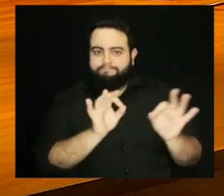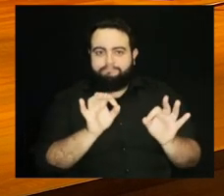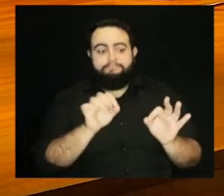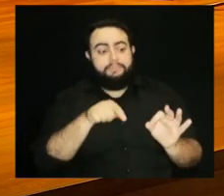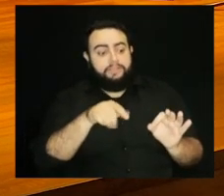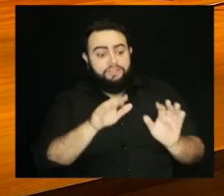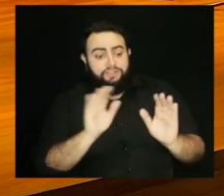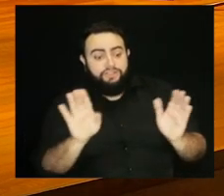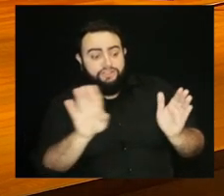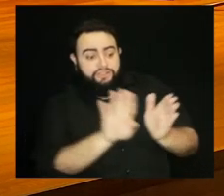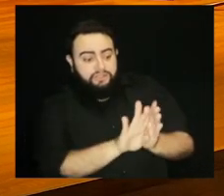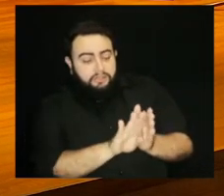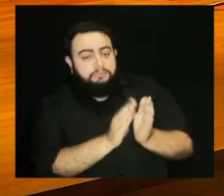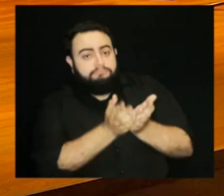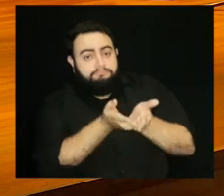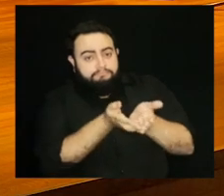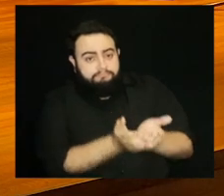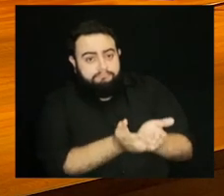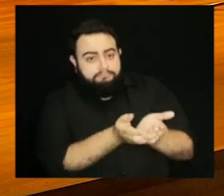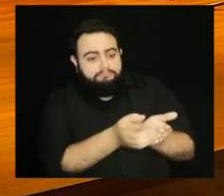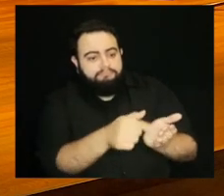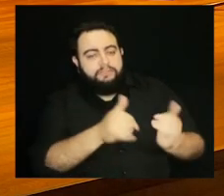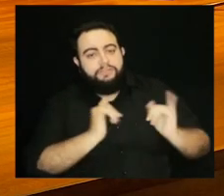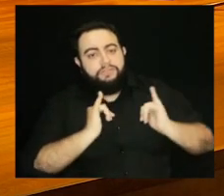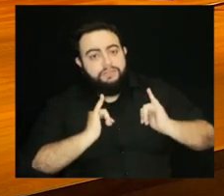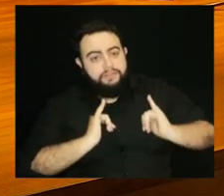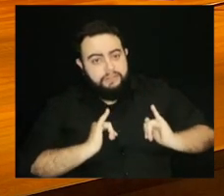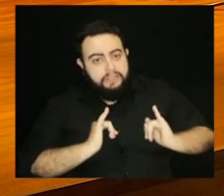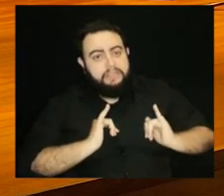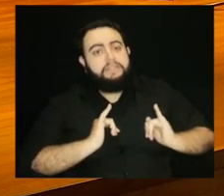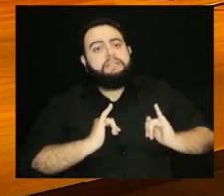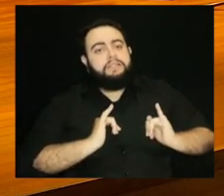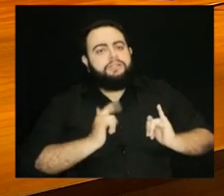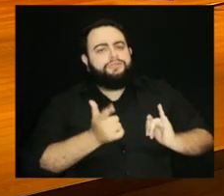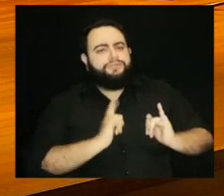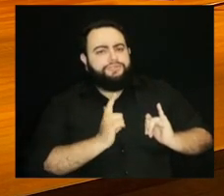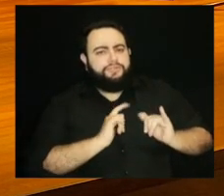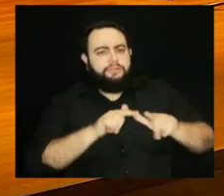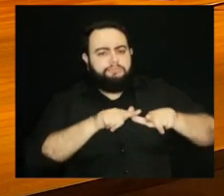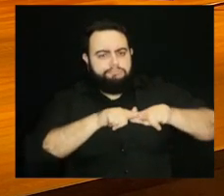aqui nesse porto para dar uma descansada, onde tinha uma sesmaria lá no alto do morro,